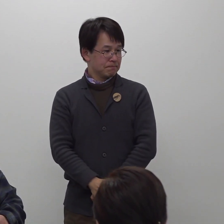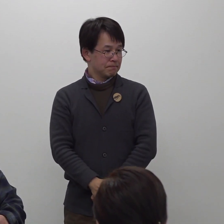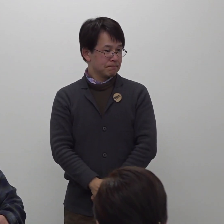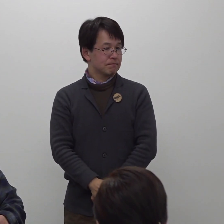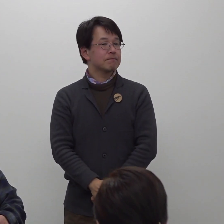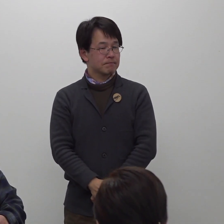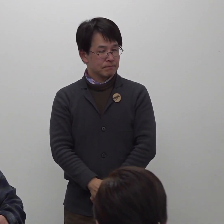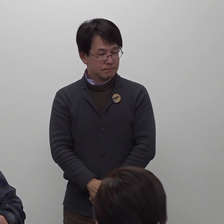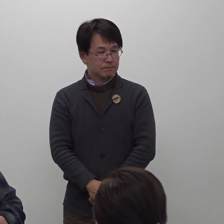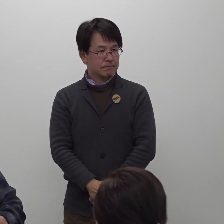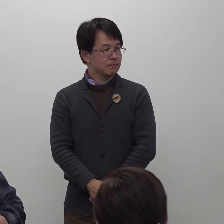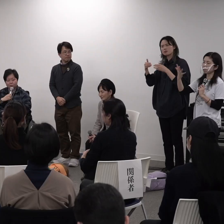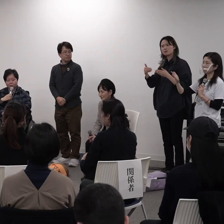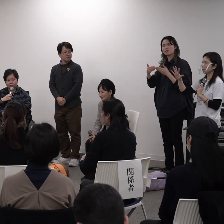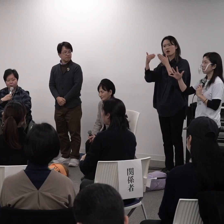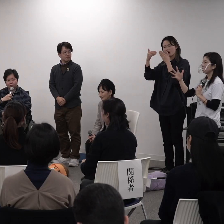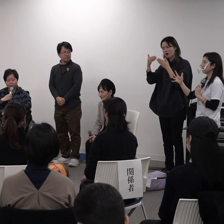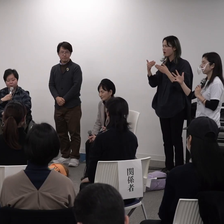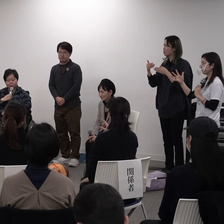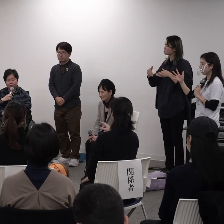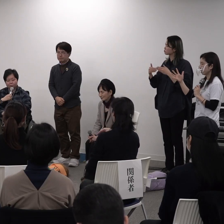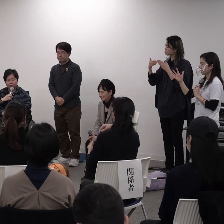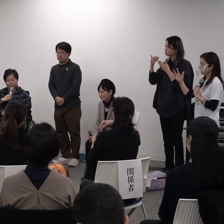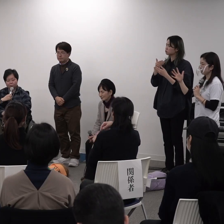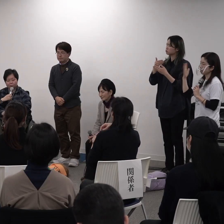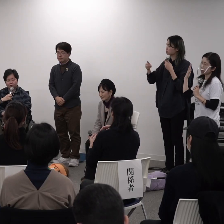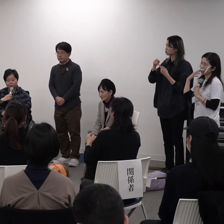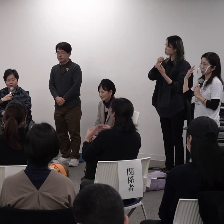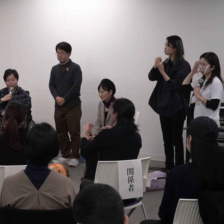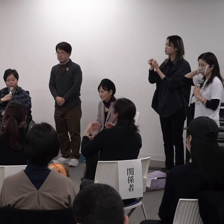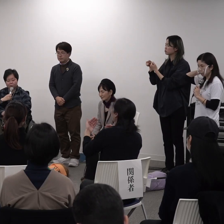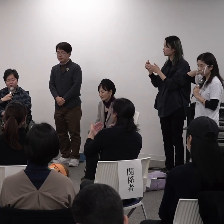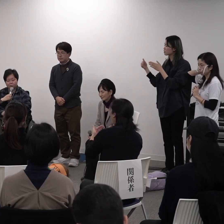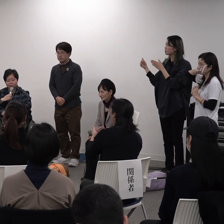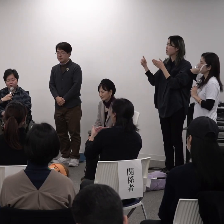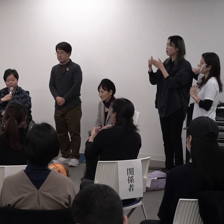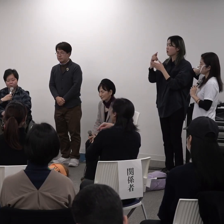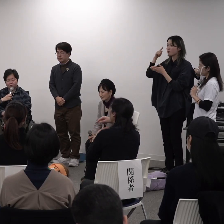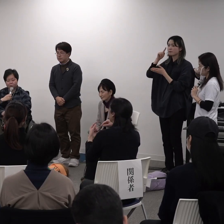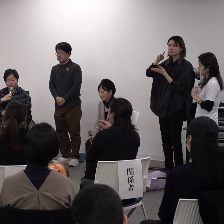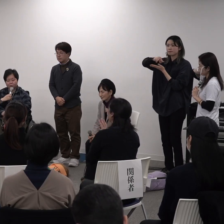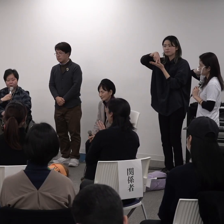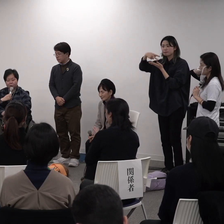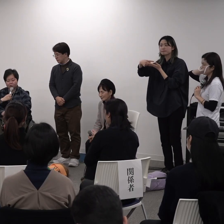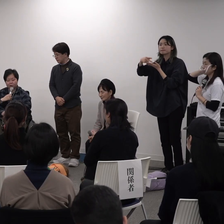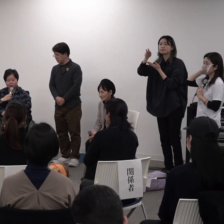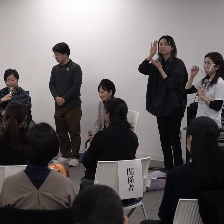何度か事故が繰り返されて、最後は転倒で車いすの生活になられた